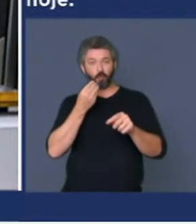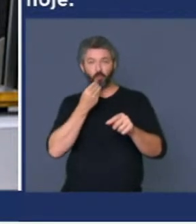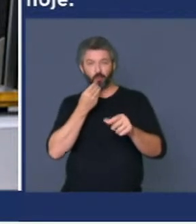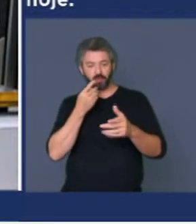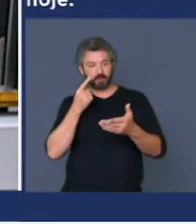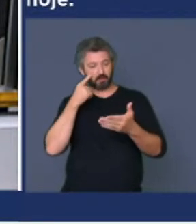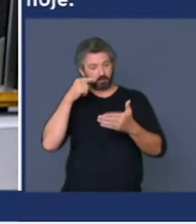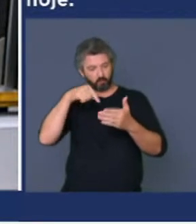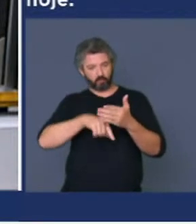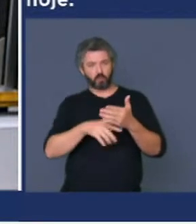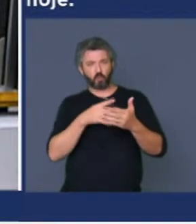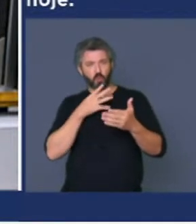OPORTUNIDADE DE APROFUNDAR O DEBATE, INCLUSIVE COM O PSOL